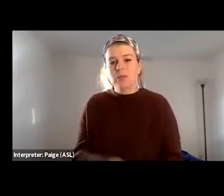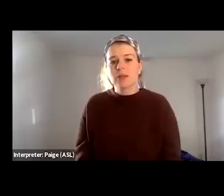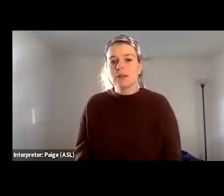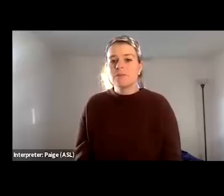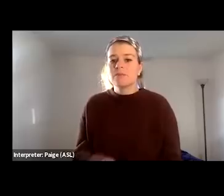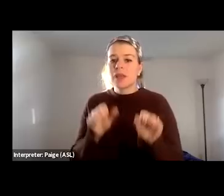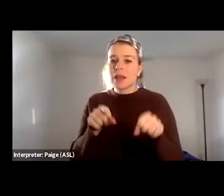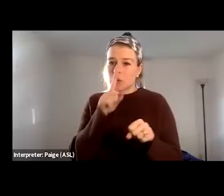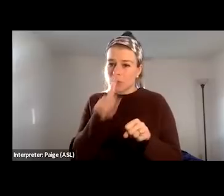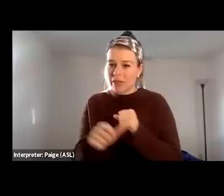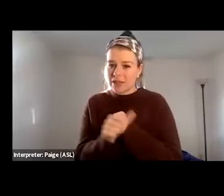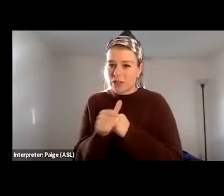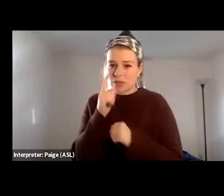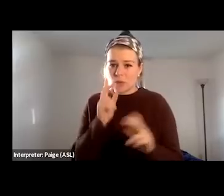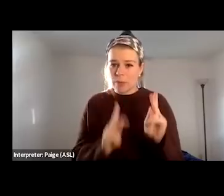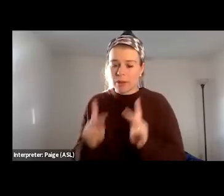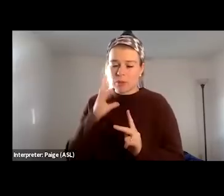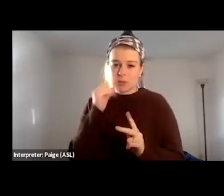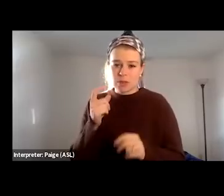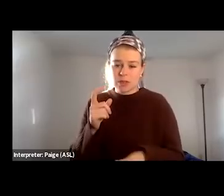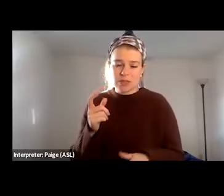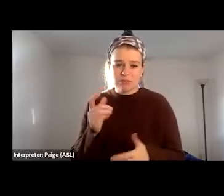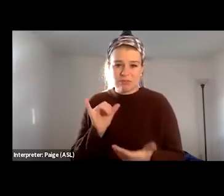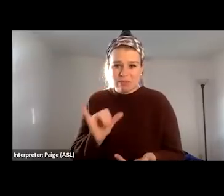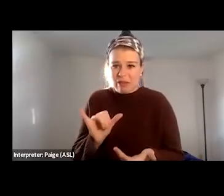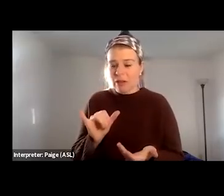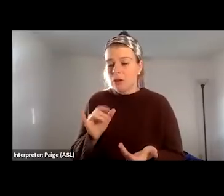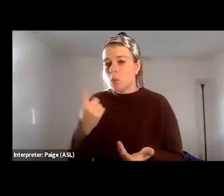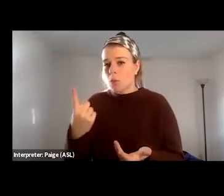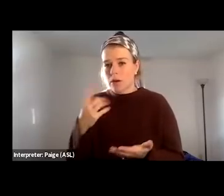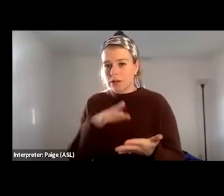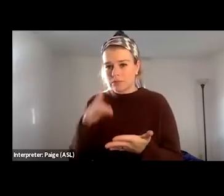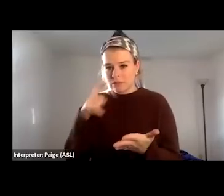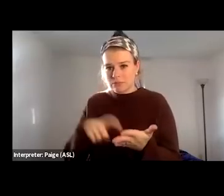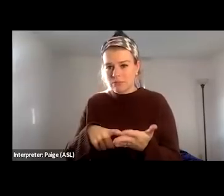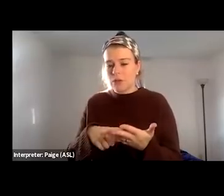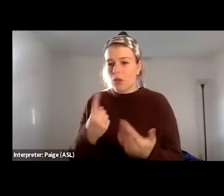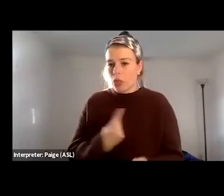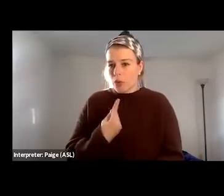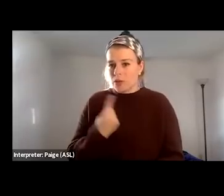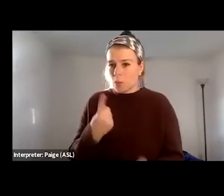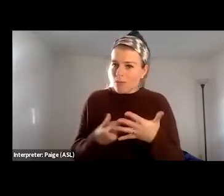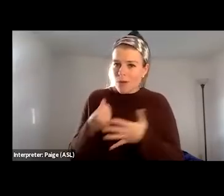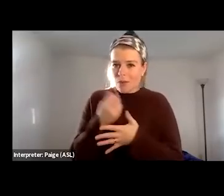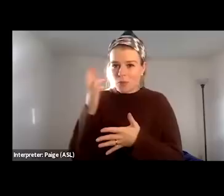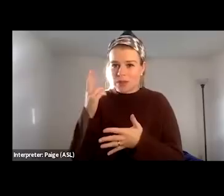para las personas que experimentan sinhogarismo. Un estudio señaló que la soledad es una de las principales razones por las que una persona que antes estaba sin hogar